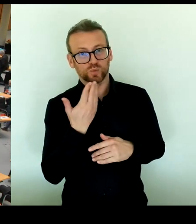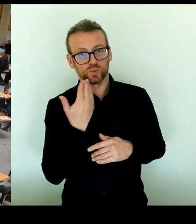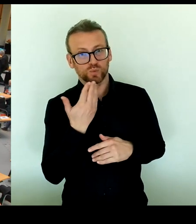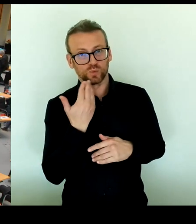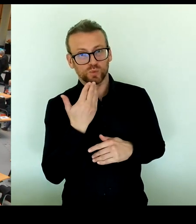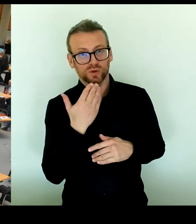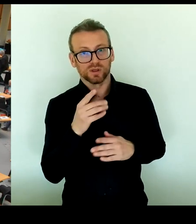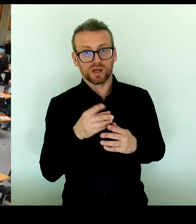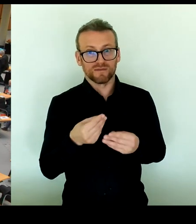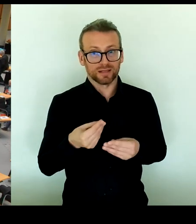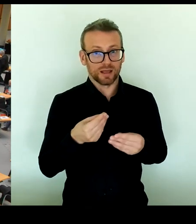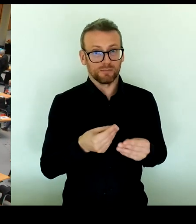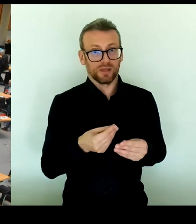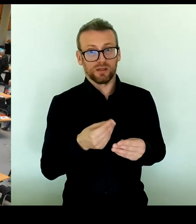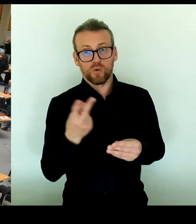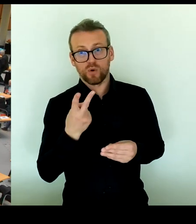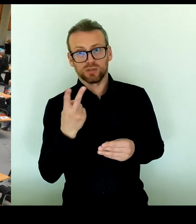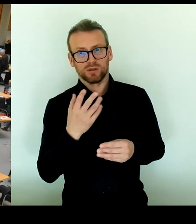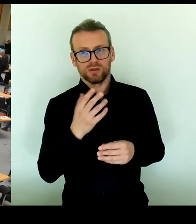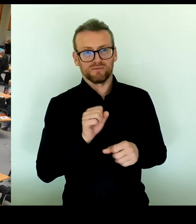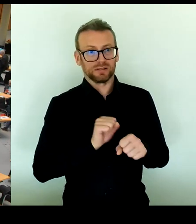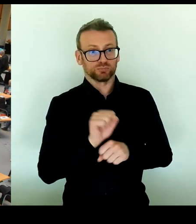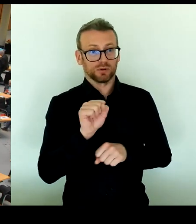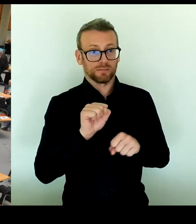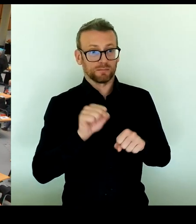(Rednerwechsel) Sehr geehrte Frau Präsidentin, sehr geehrte Damen und Herren!